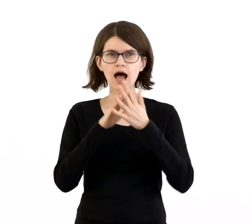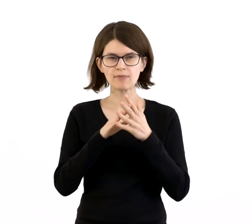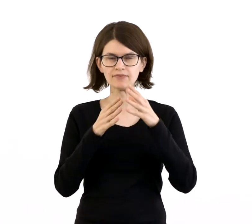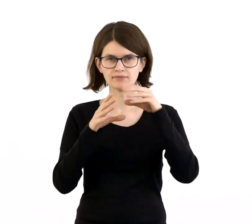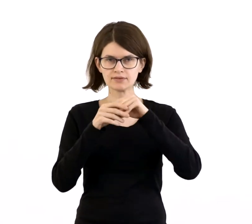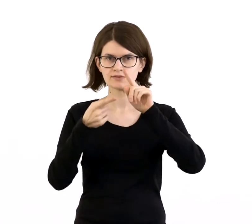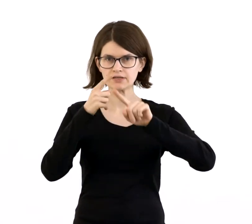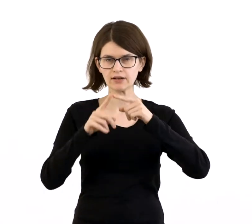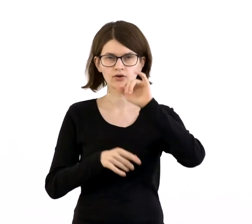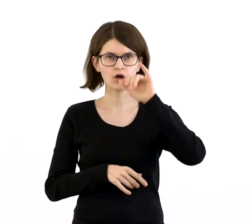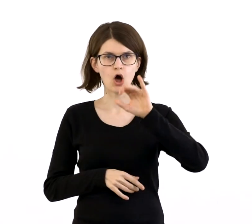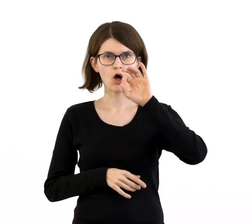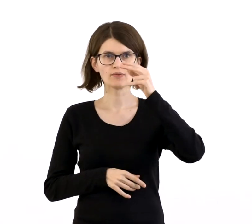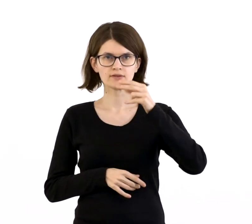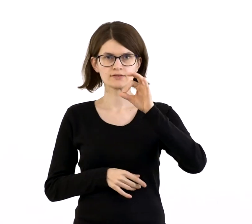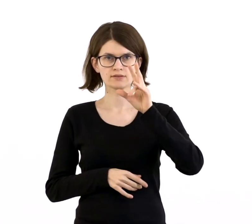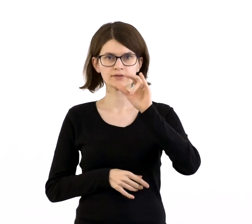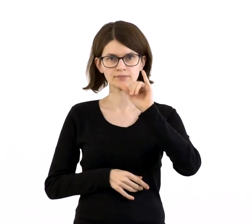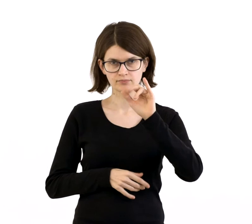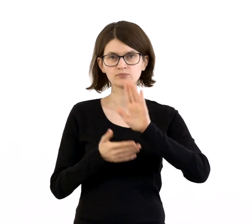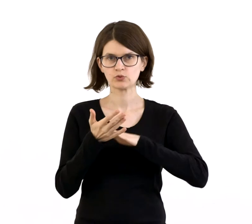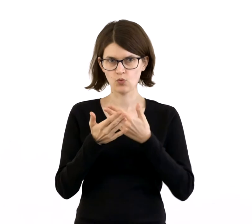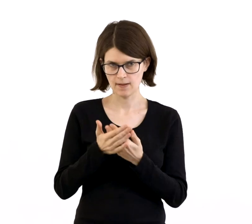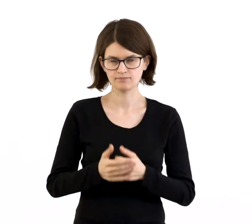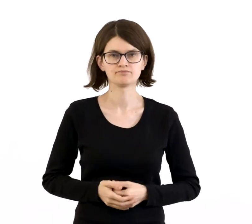Przykładami zabytków w porządku jońskim były: